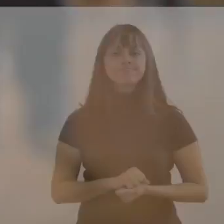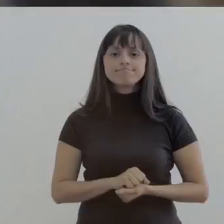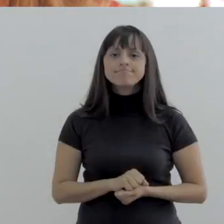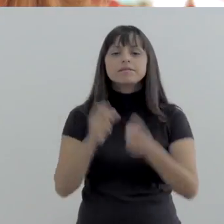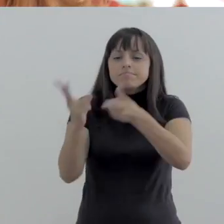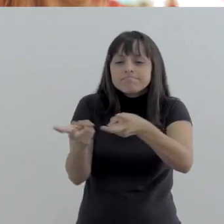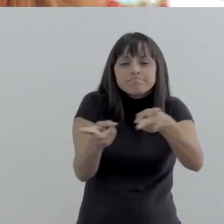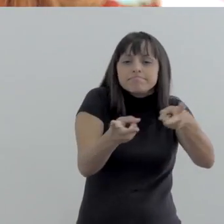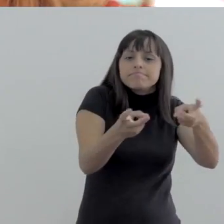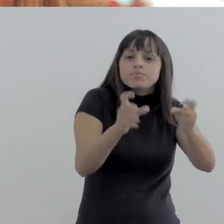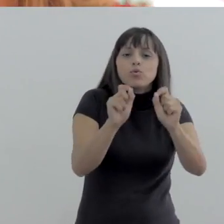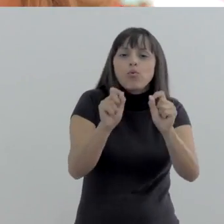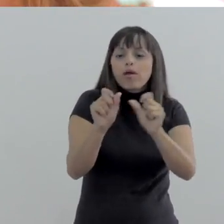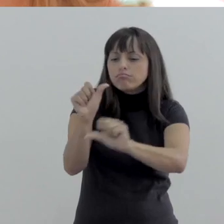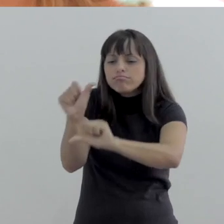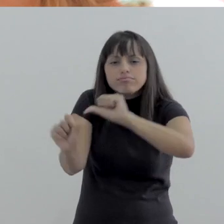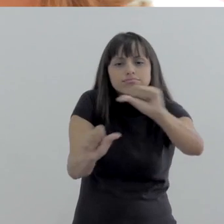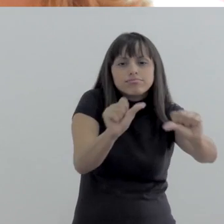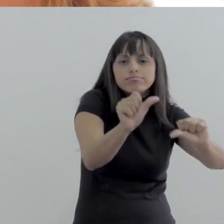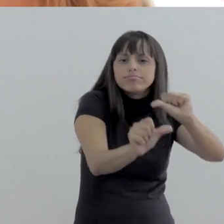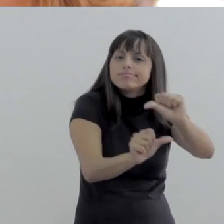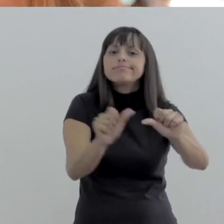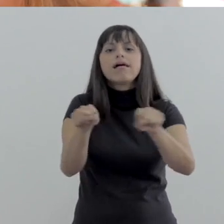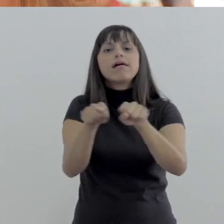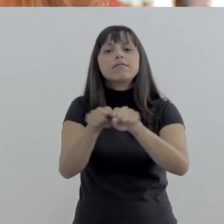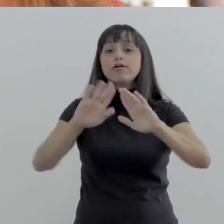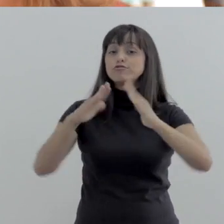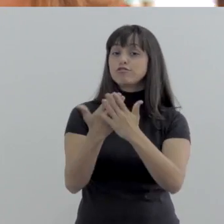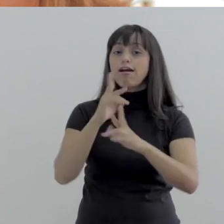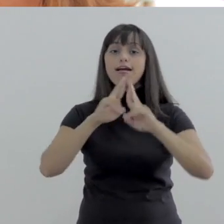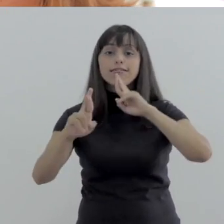A gente vê a mudança significativa nos resultados na escola,